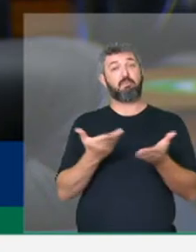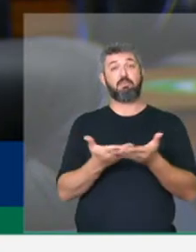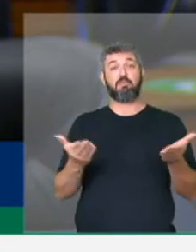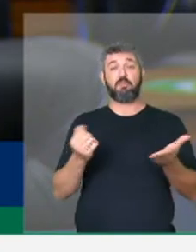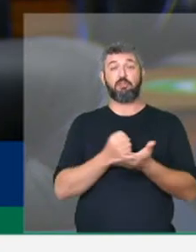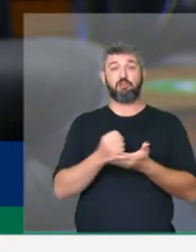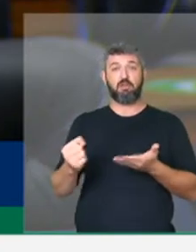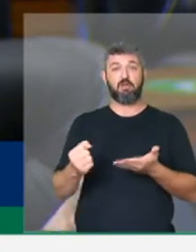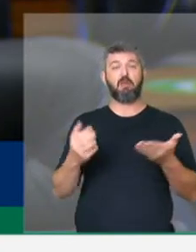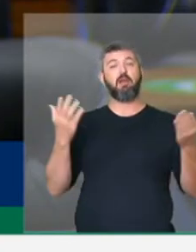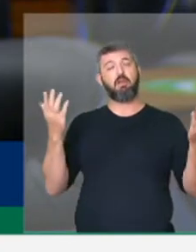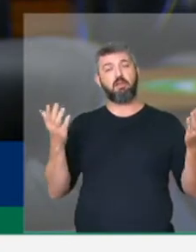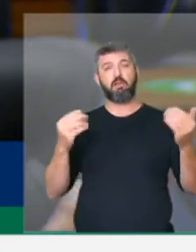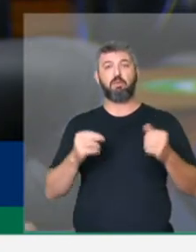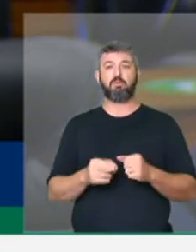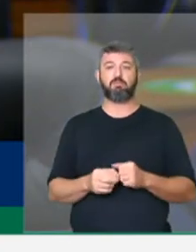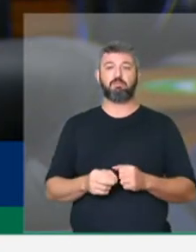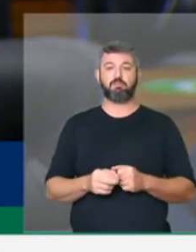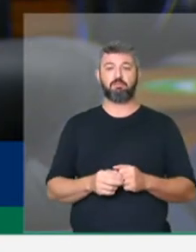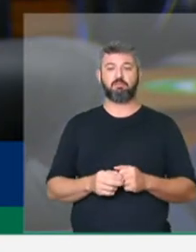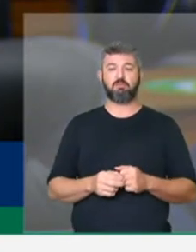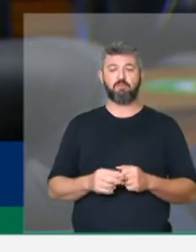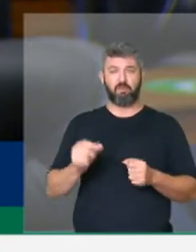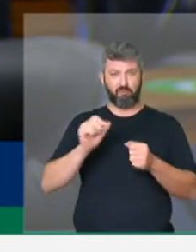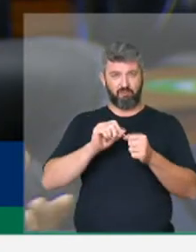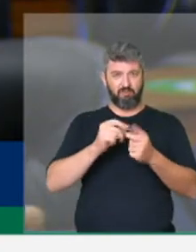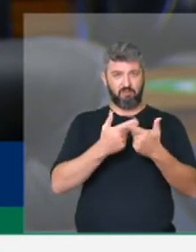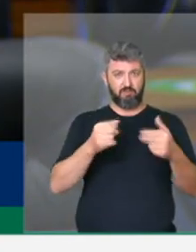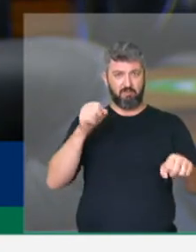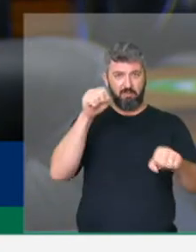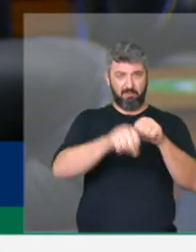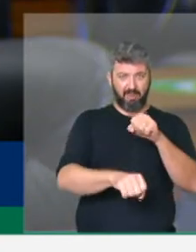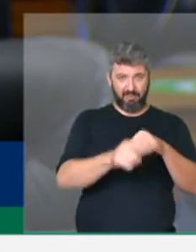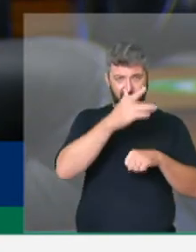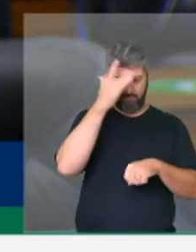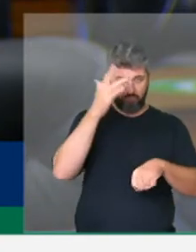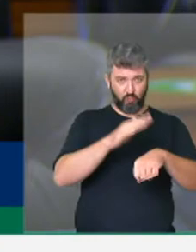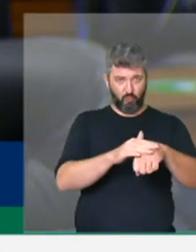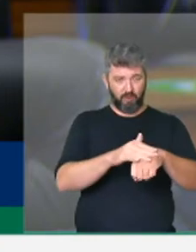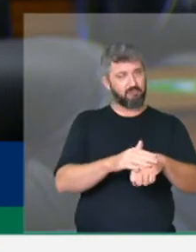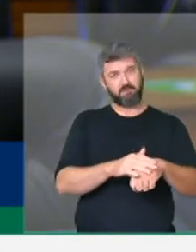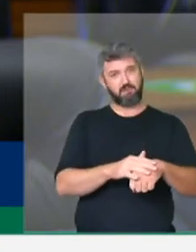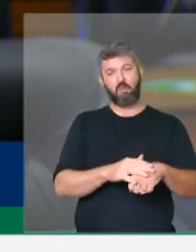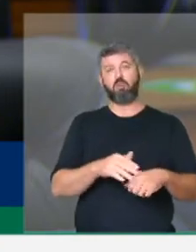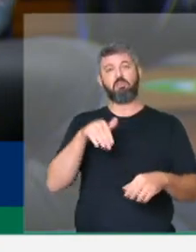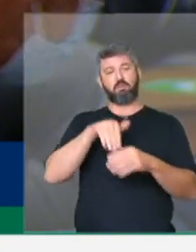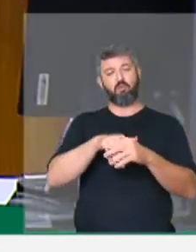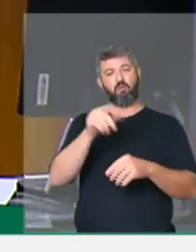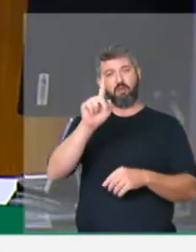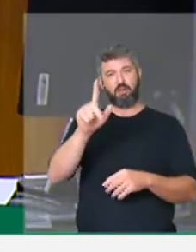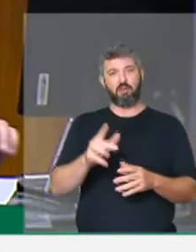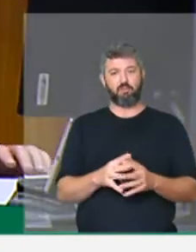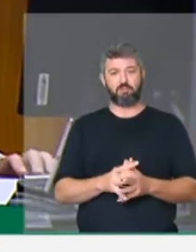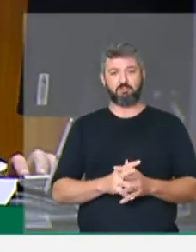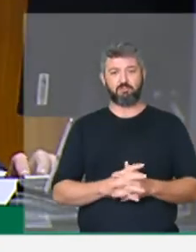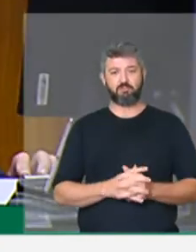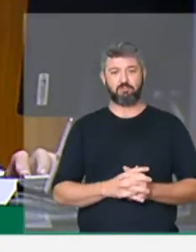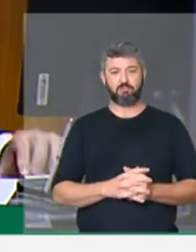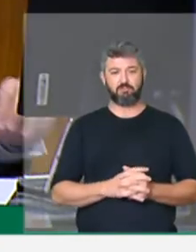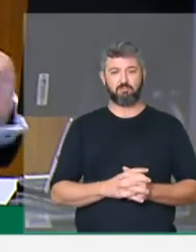COMO ORIENTA O CIDADANIA? -- [DEPUTADO]: CIDADANIA, SENHOR PRESIDENTE, ORIENTA O VOTO SIM. QUEREMOS PARABENIZAR O TRABALHO QUE FOI FEITO PELO RELATOR. E EU ACREDITO QUE É UMA MANEIRA DE